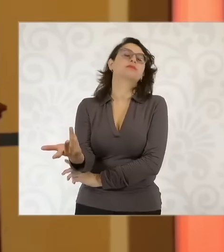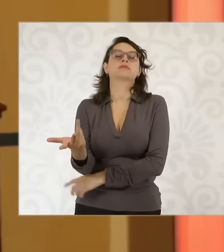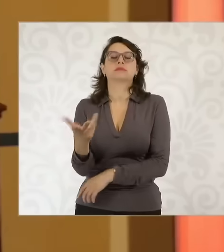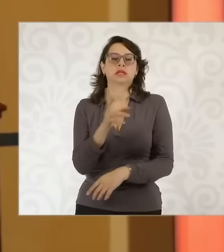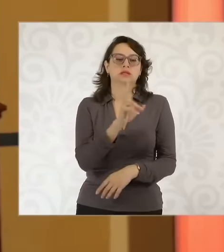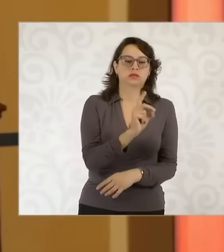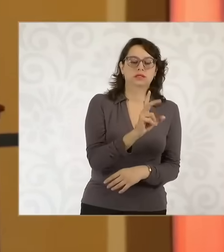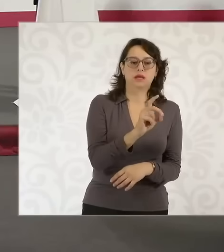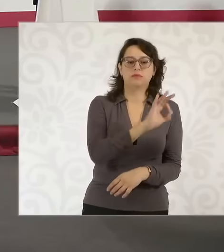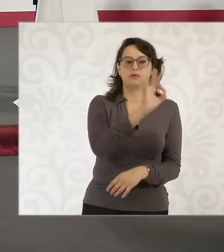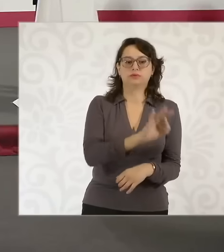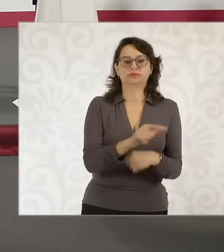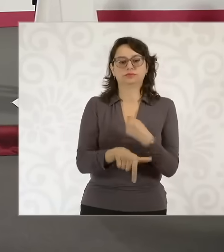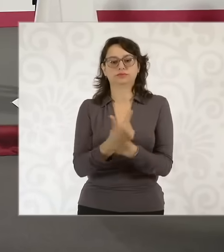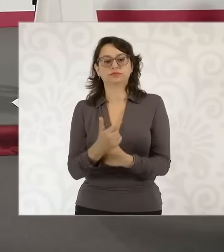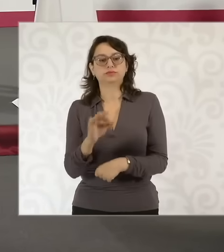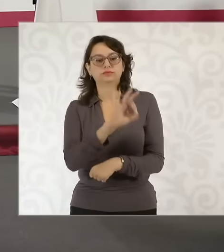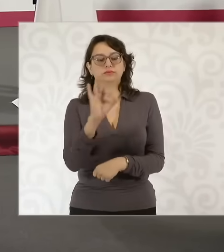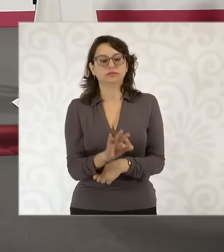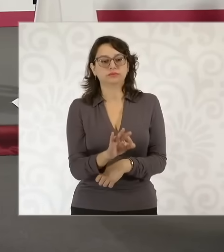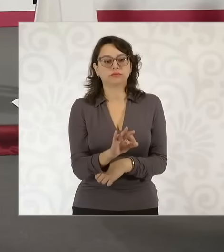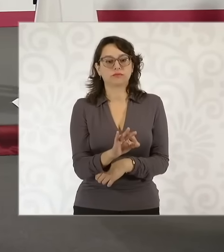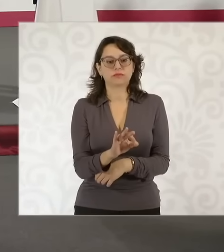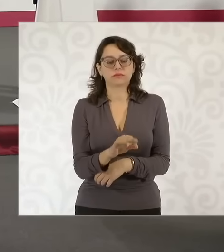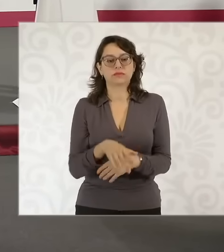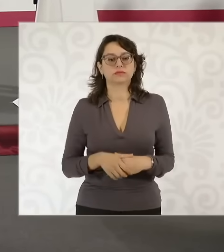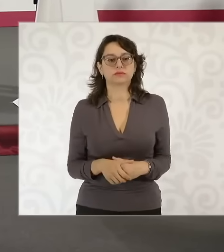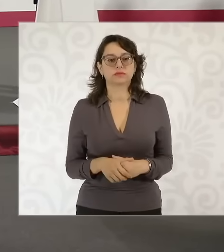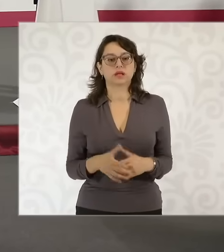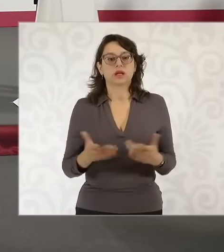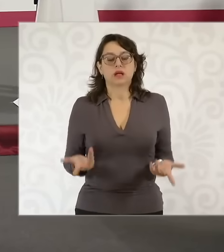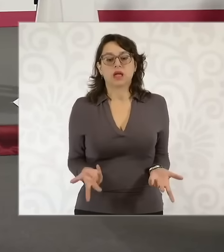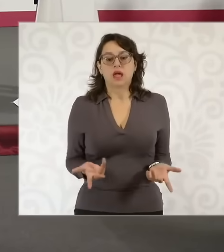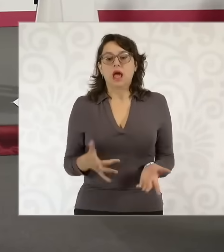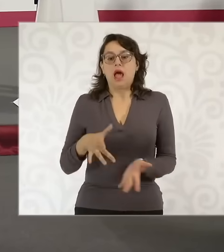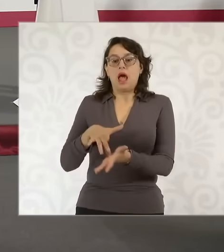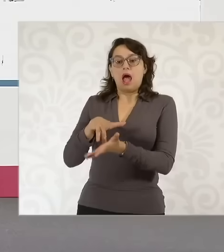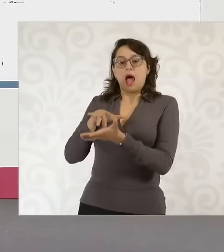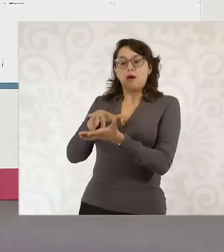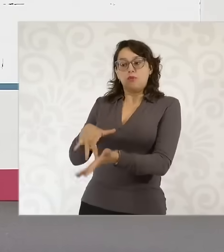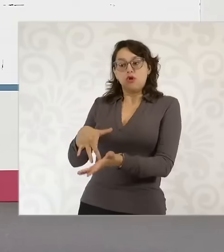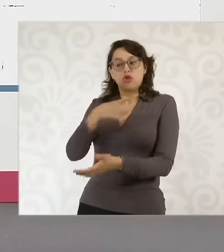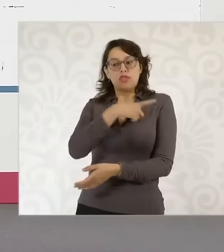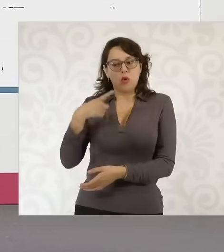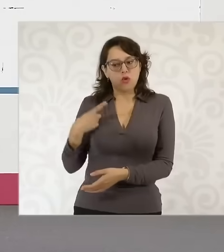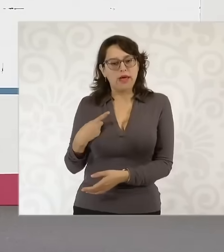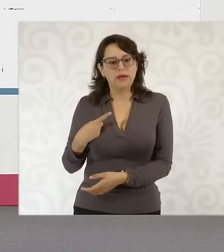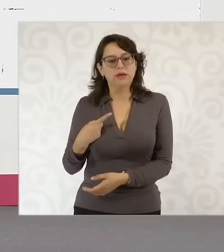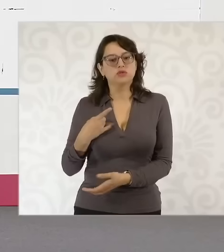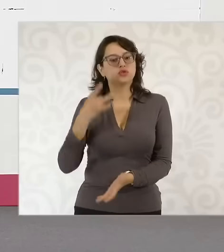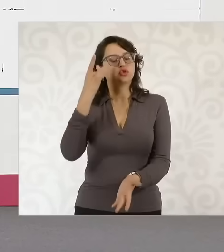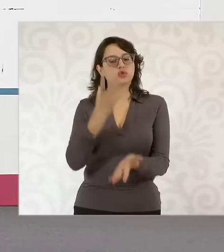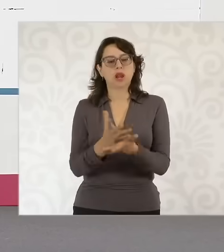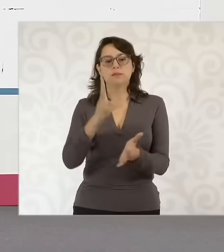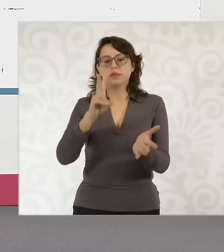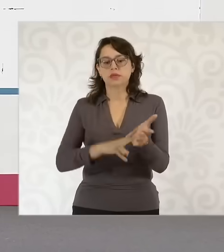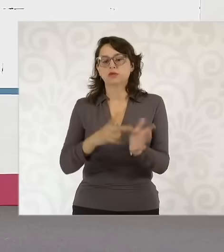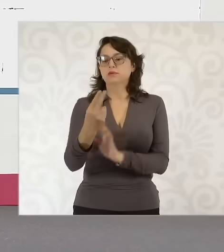el segundo aquí, Edgar le faltó algo que esto es solo para el 25 y el 26. los cálculos que tenemos